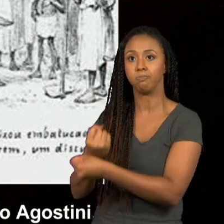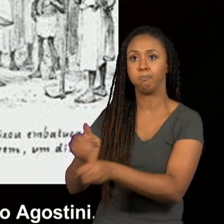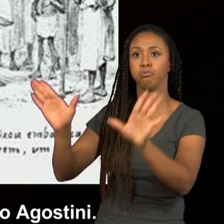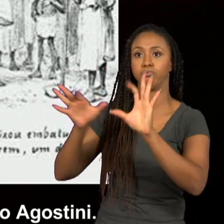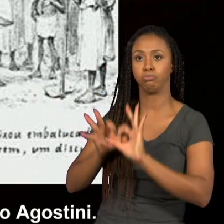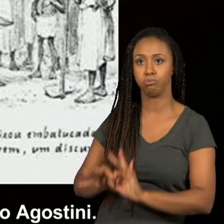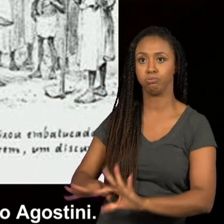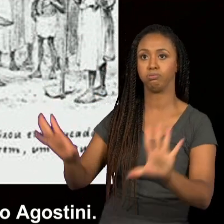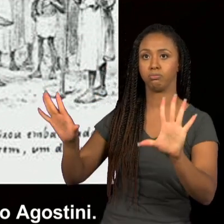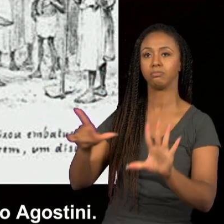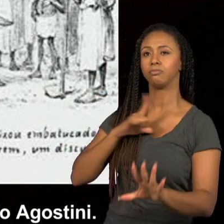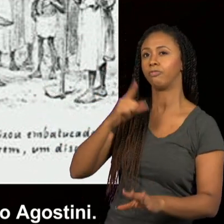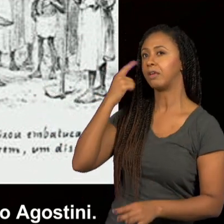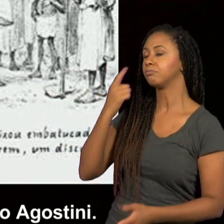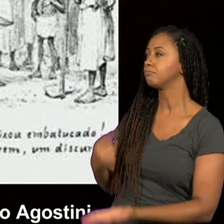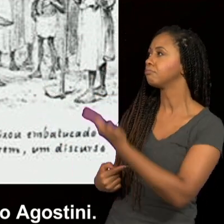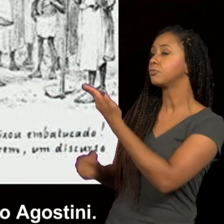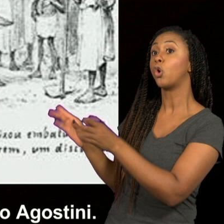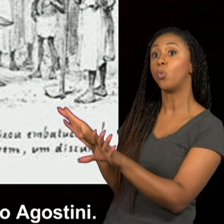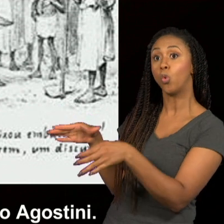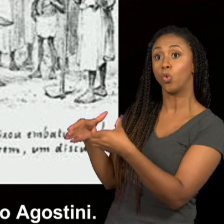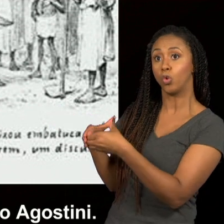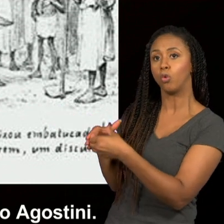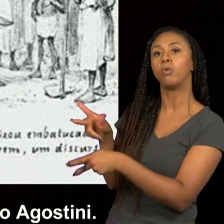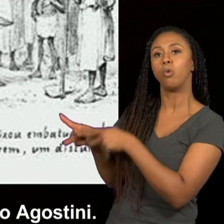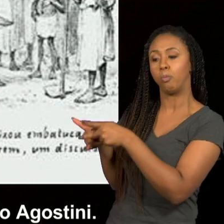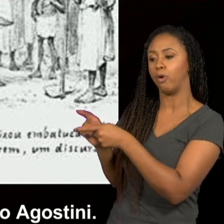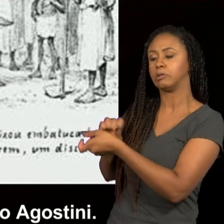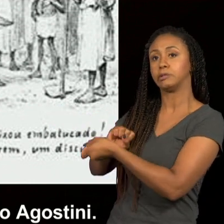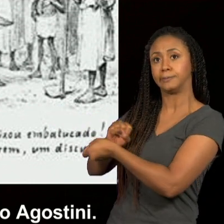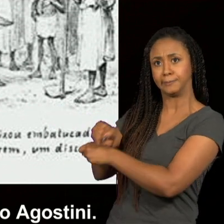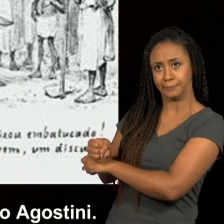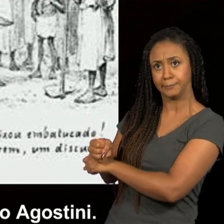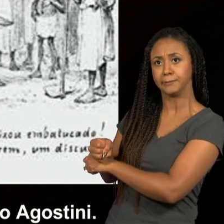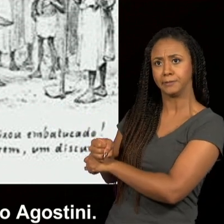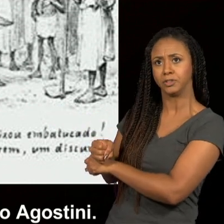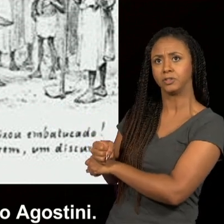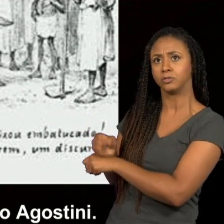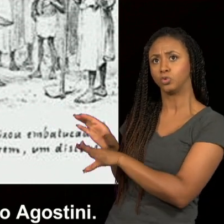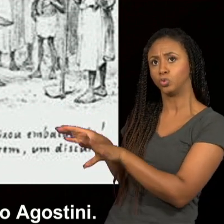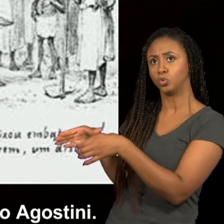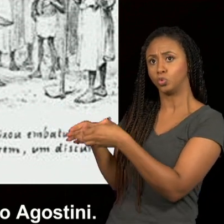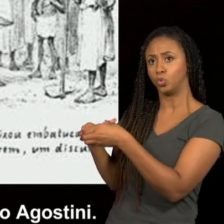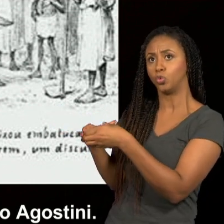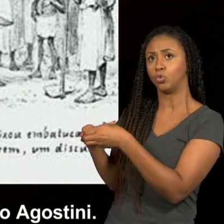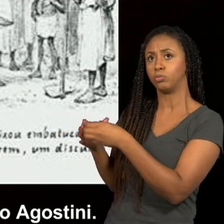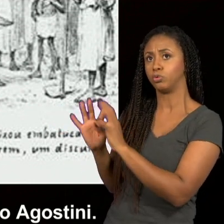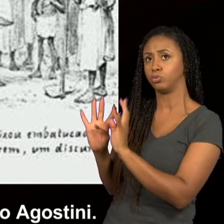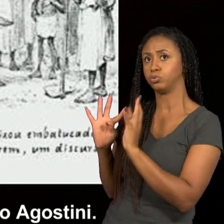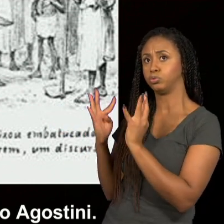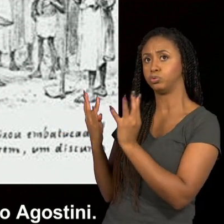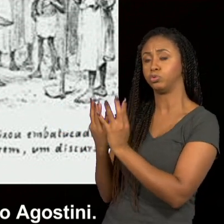ESCRAVIZADOS E EXISTE UM DESSES ESCRAVIZADOS COLOCADO NO MEIO DO GRUPO, OS OUTROS ESTÃO EM